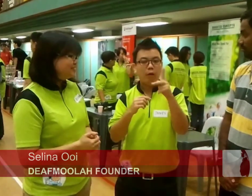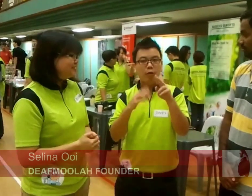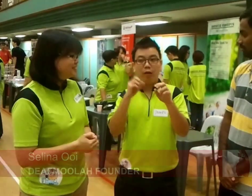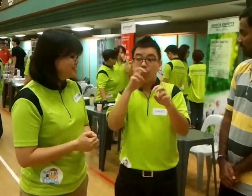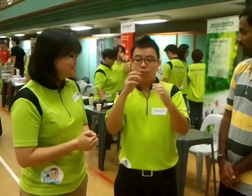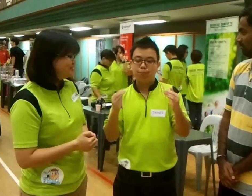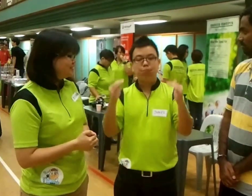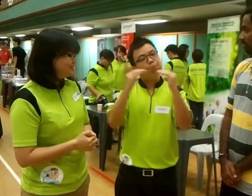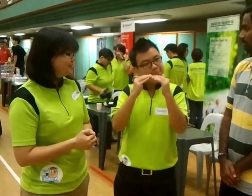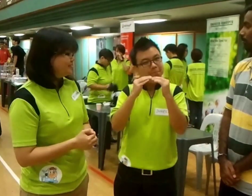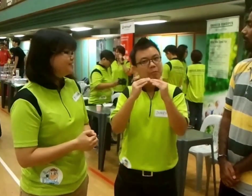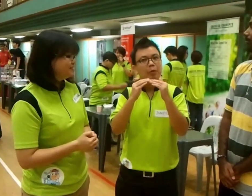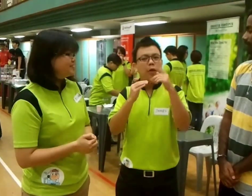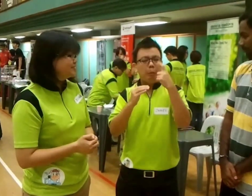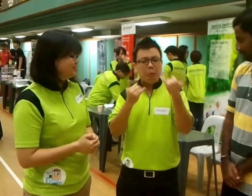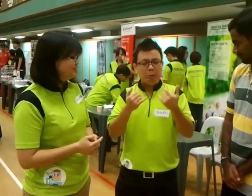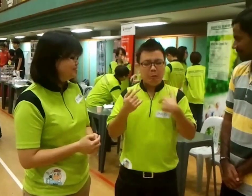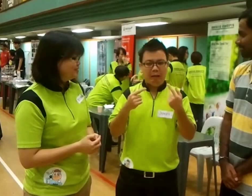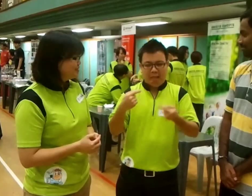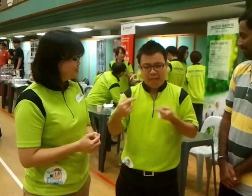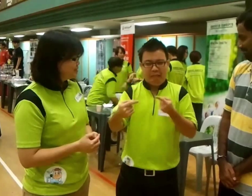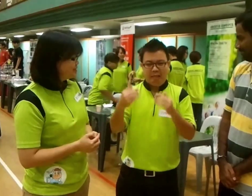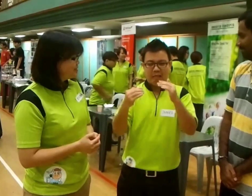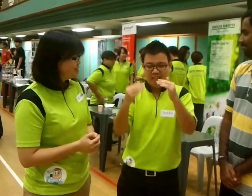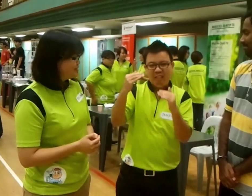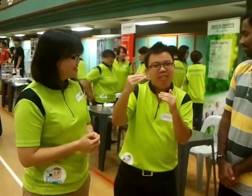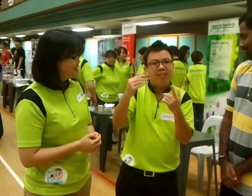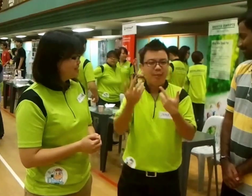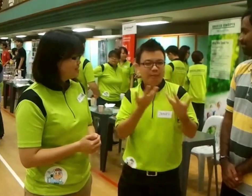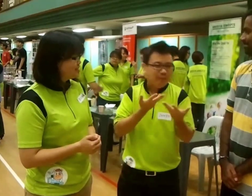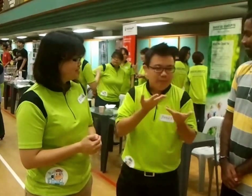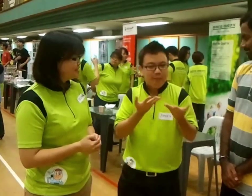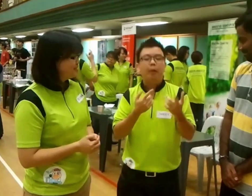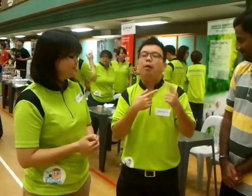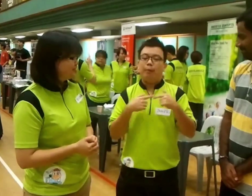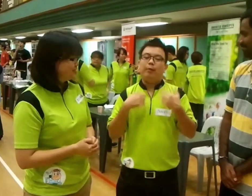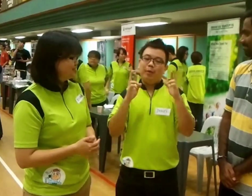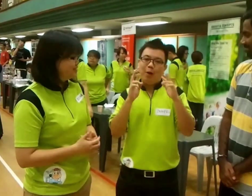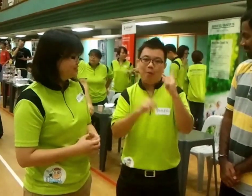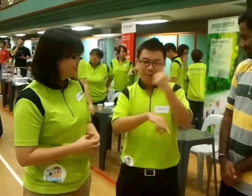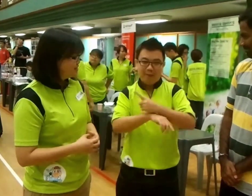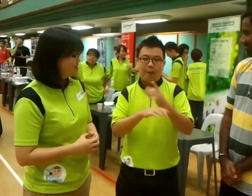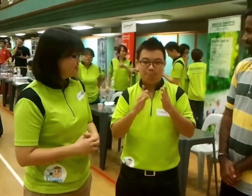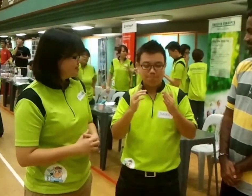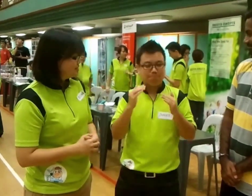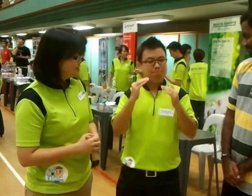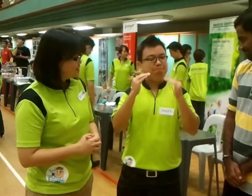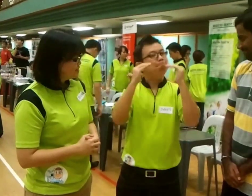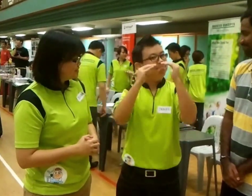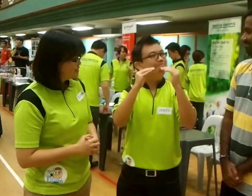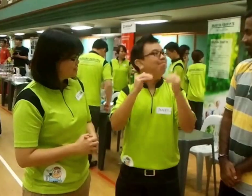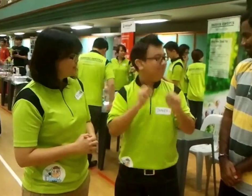Sekarang saya berusaha untuk memastikan taraf OKU di tahap yang sama rata dengan bukan OKU.